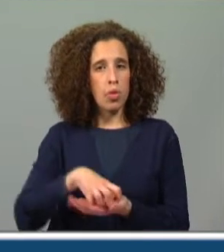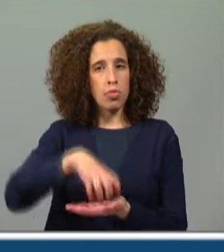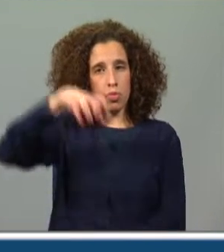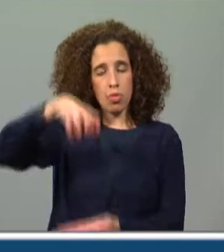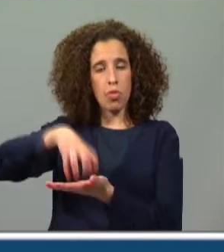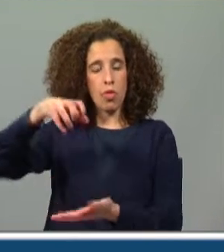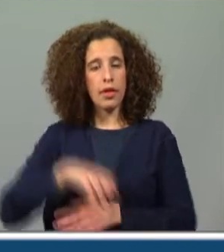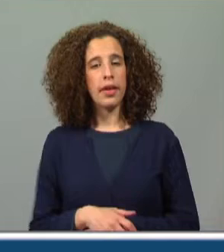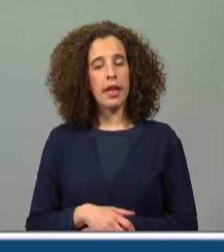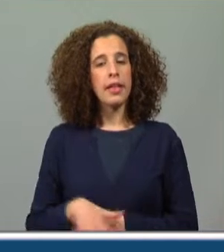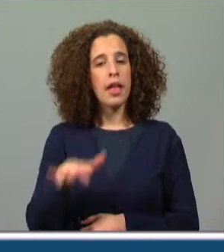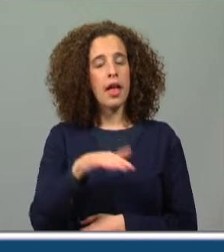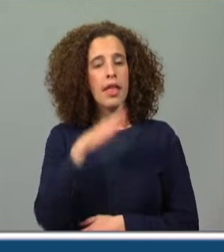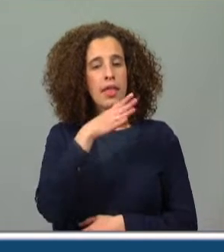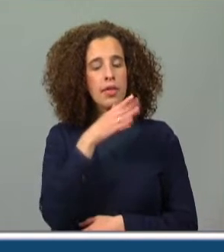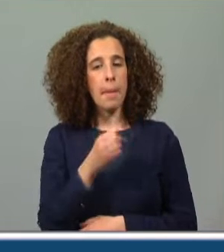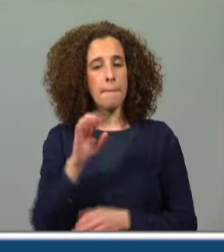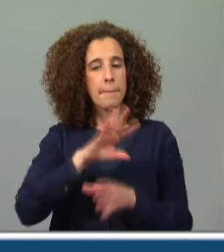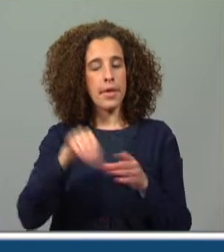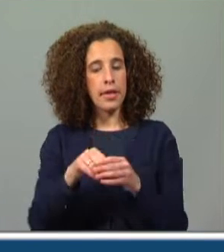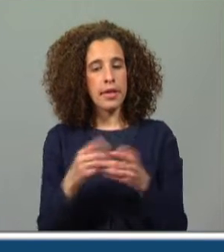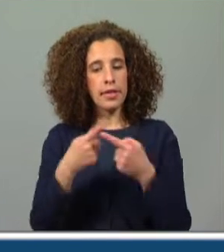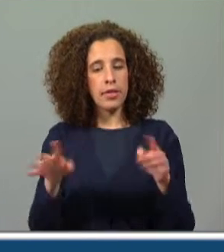narrador evidencia que pertencia é uma diferentes classe social económicas 敘述者證明他屬於不同的經濟社會階層